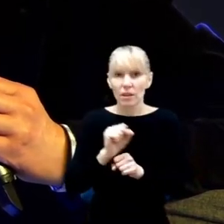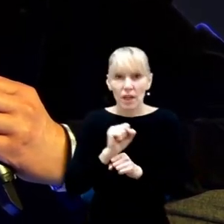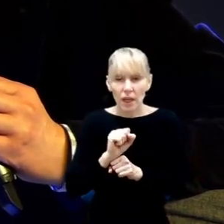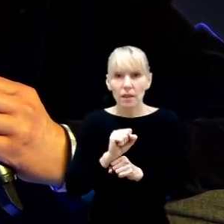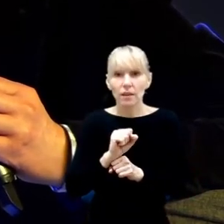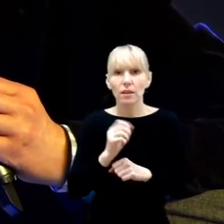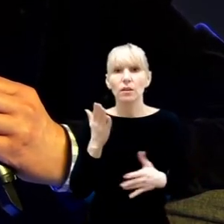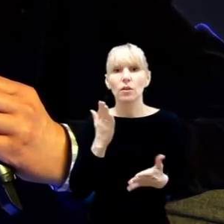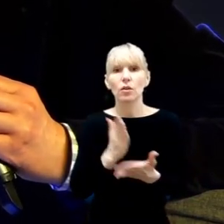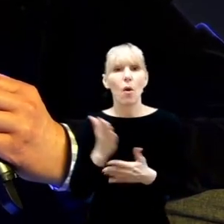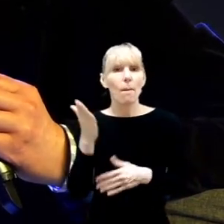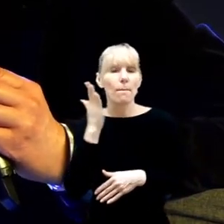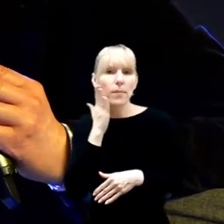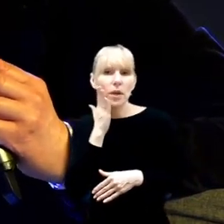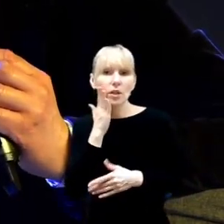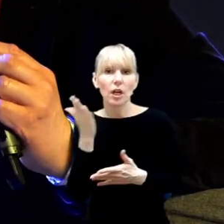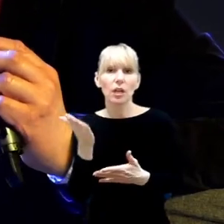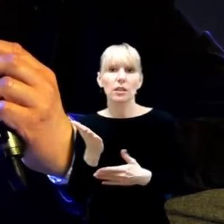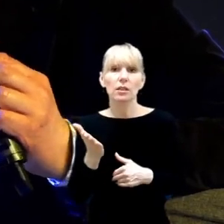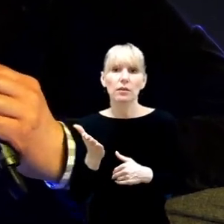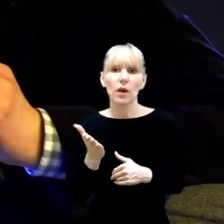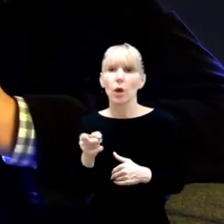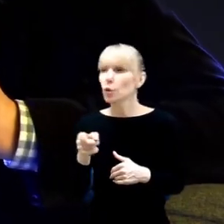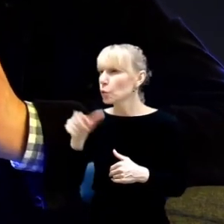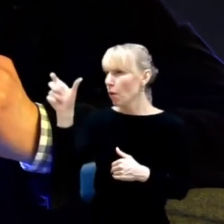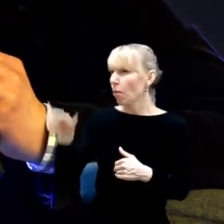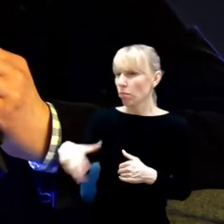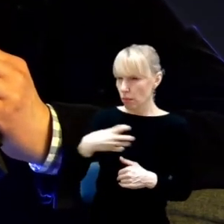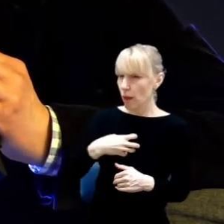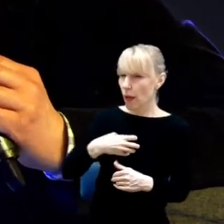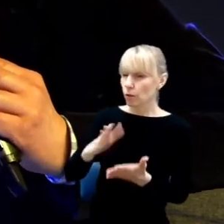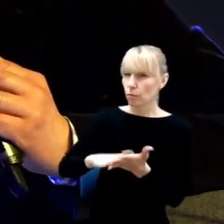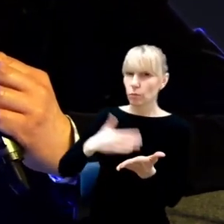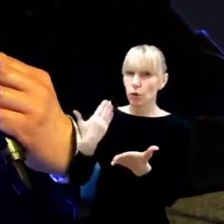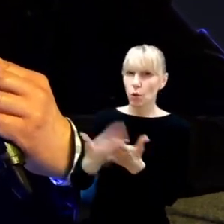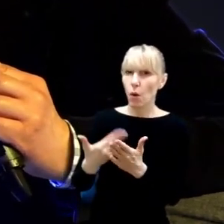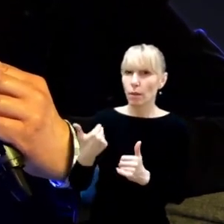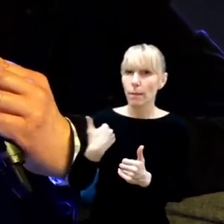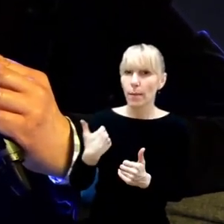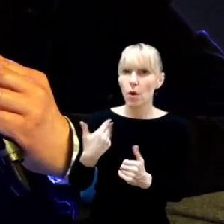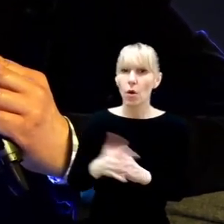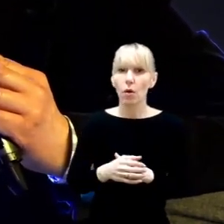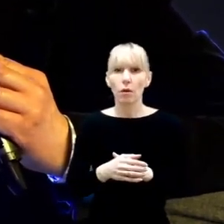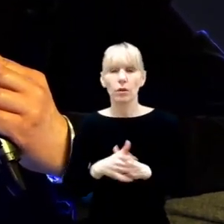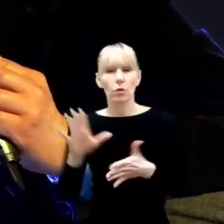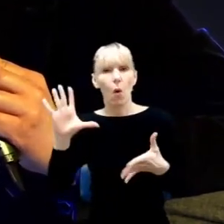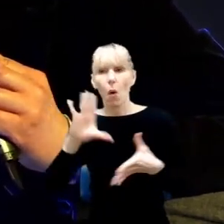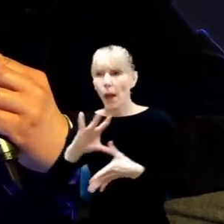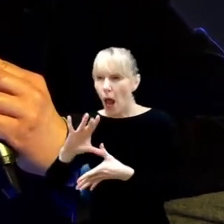że to nie jest tylko, tutaj dyrektor podał też przykład z galerią, ale to nie jest zarzut,